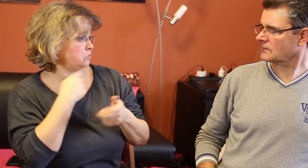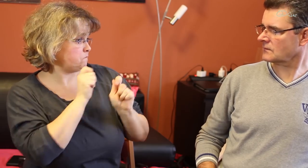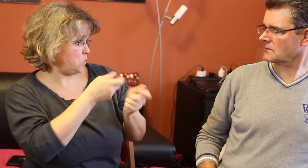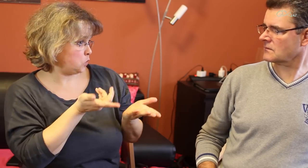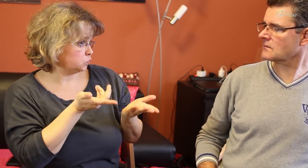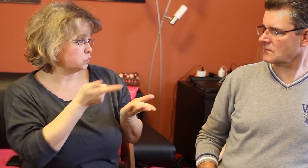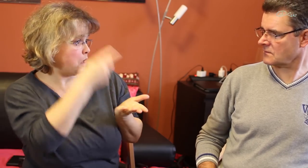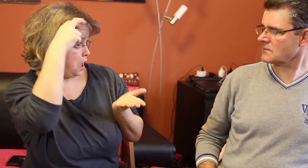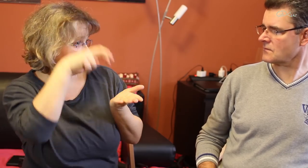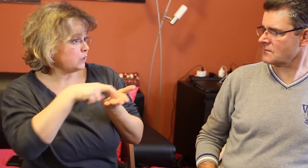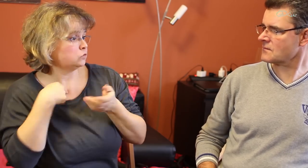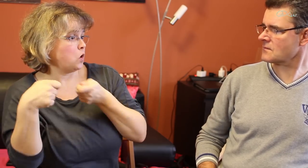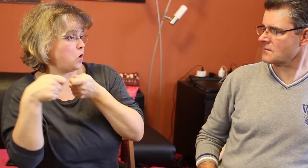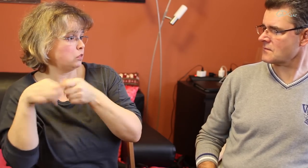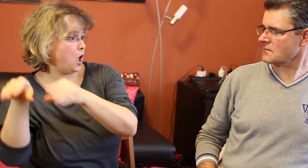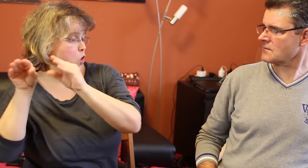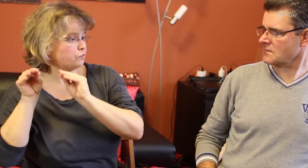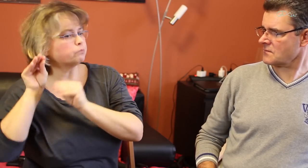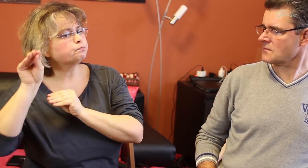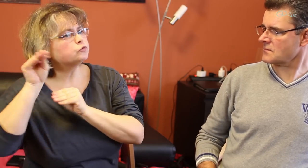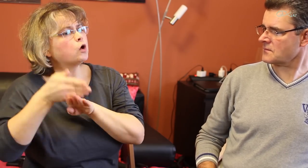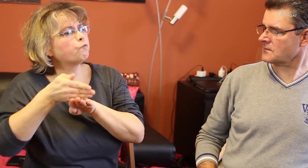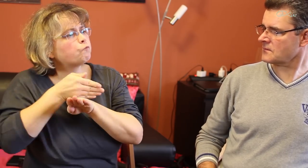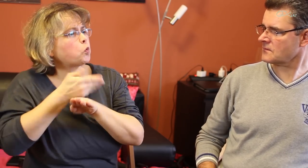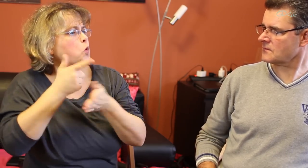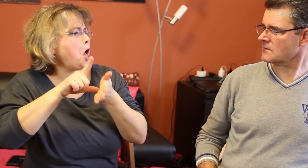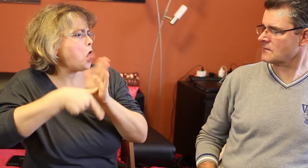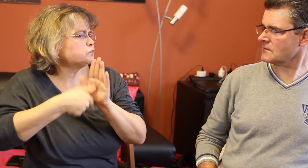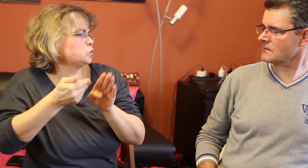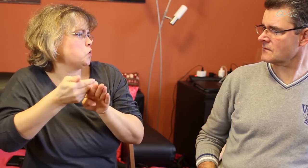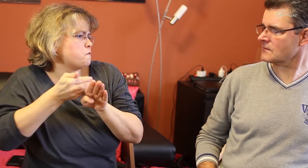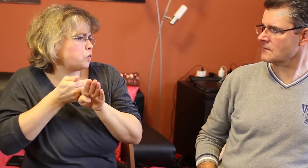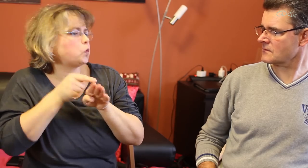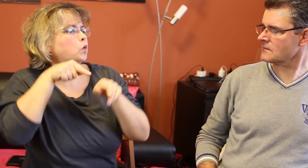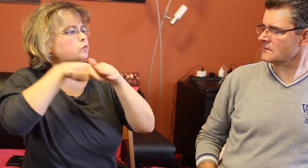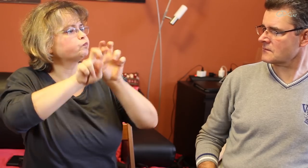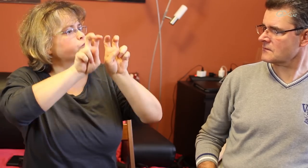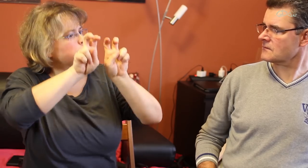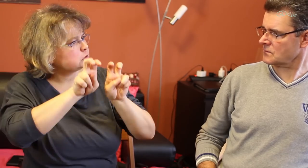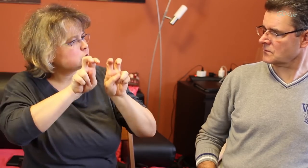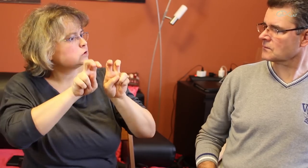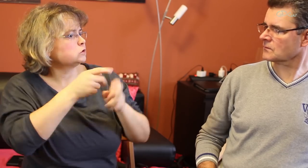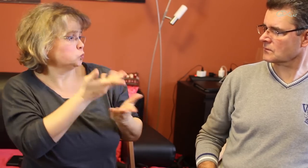Mein Vorschlag wäre, wenn du einverstanden bist, dass ich mit ihm Kontakt aufnehme. Ich würde ihm vorschlagen, dass wir eine halbe Stunde vorher hineingehen und einen Platz aussuchen. Was meinst du?